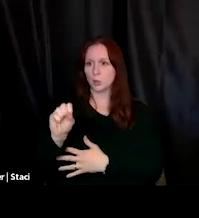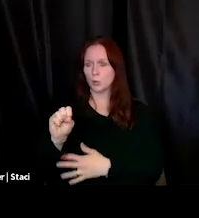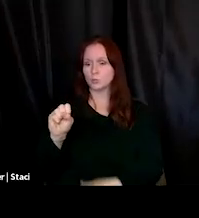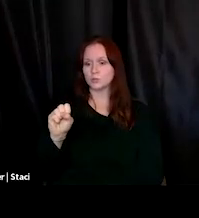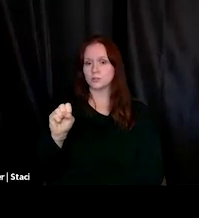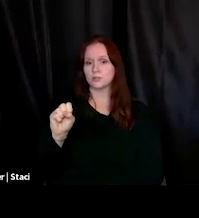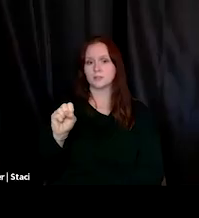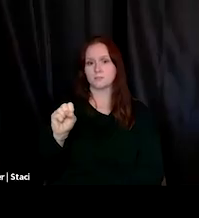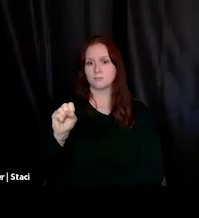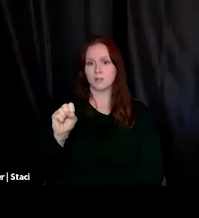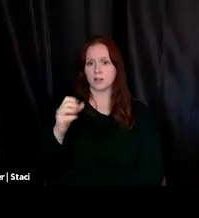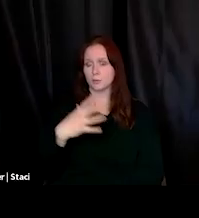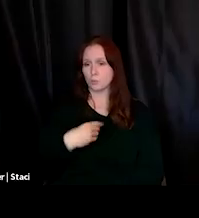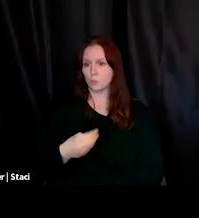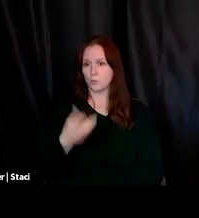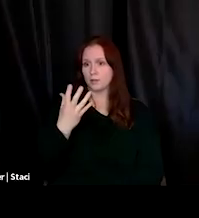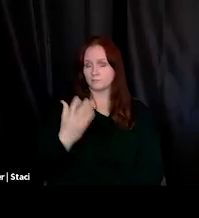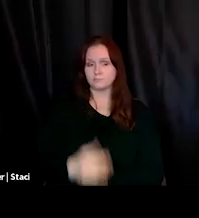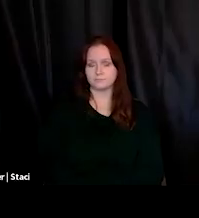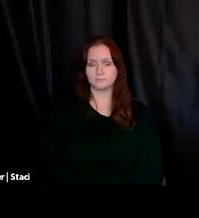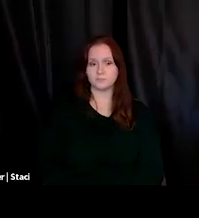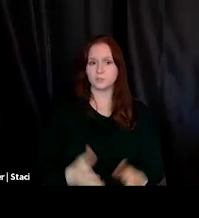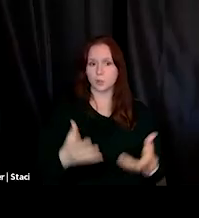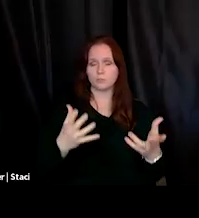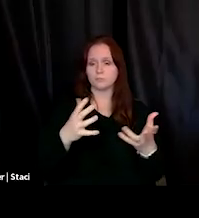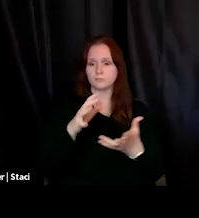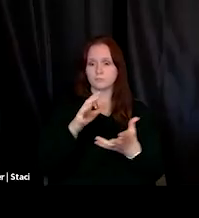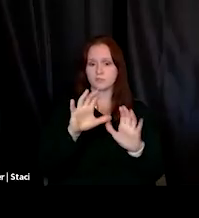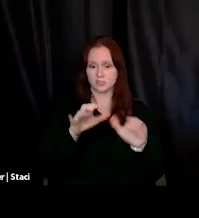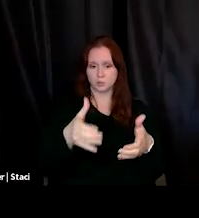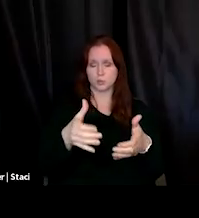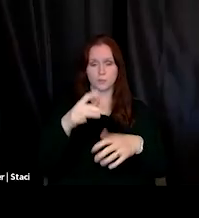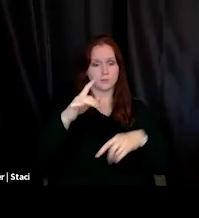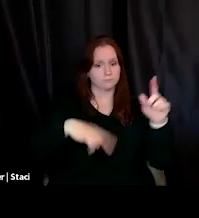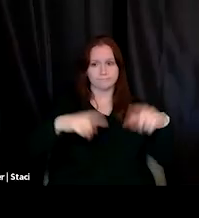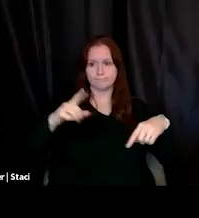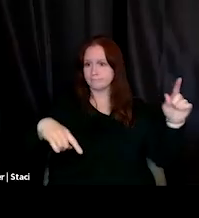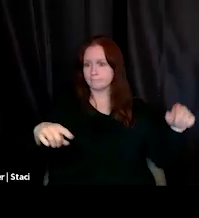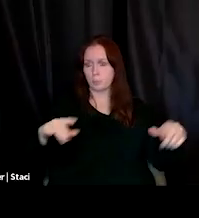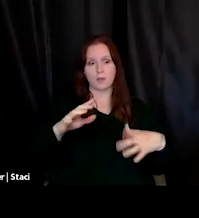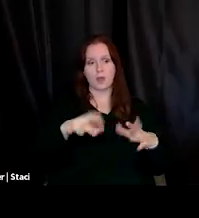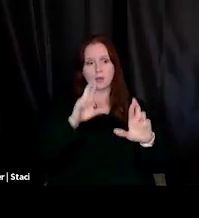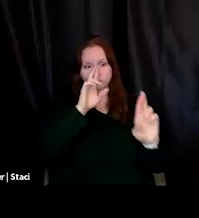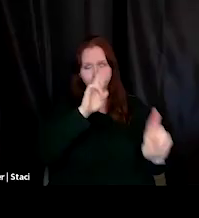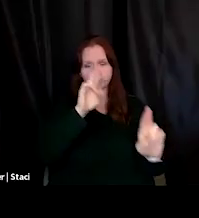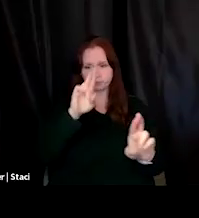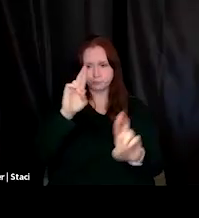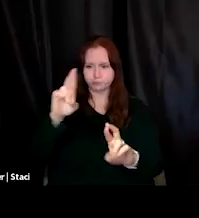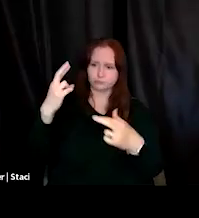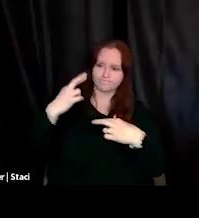si un reclamante puede hacer su trabajo pasado o adaptarse a otro trabajo en la economía nacional.